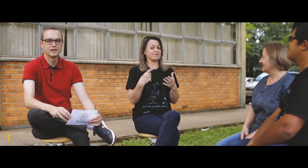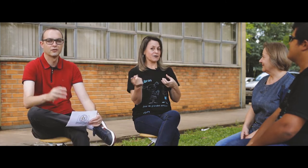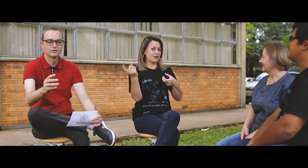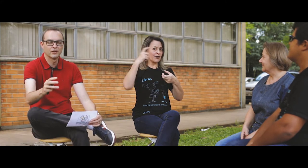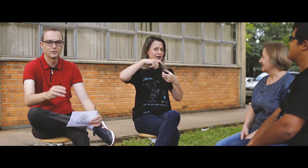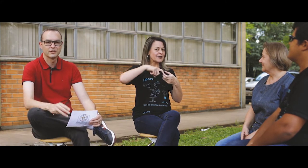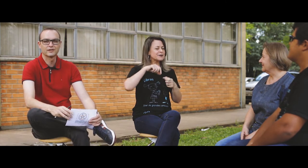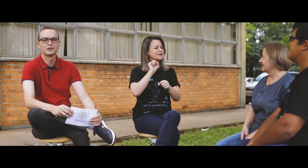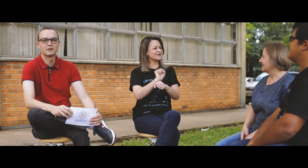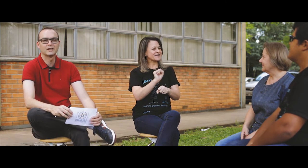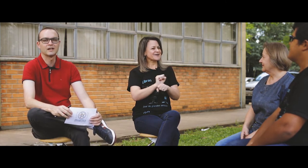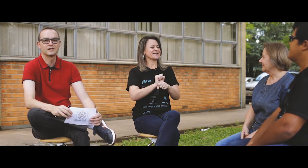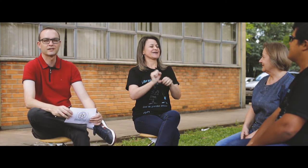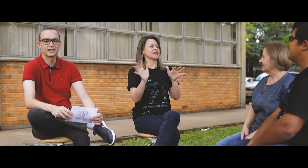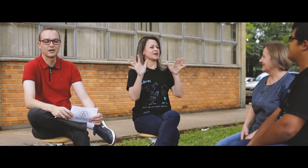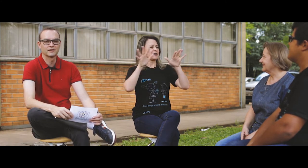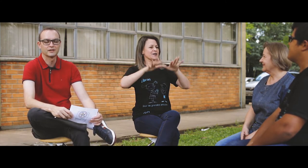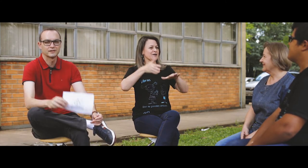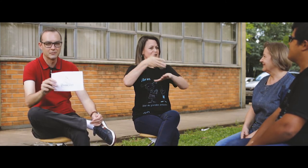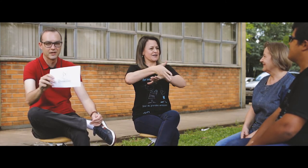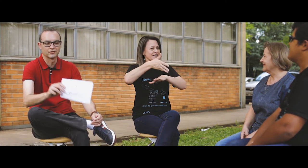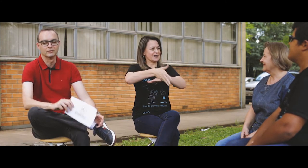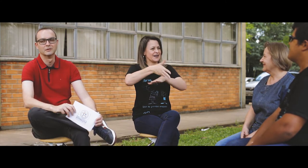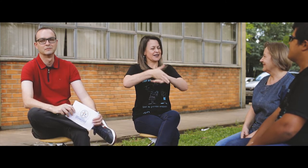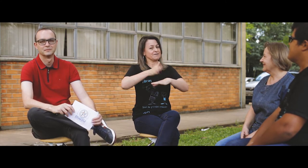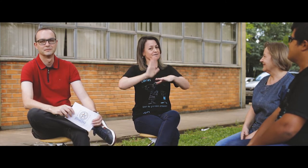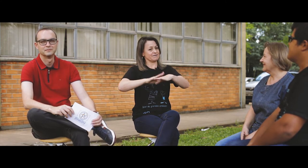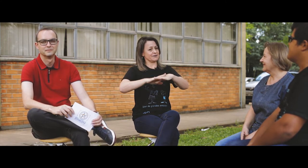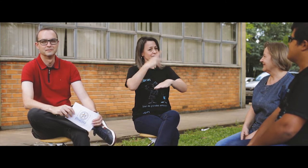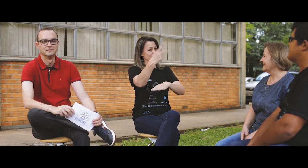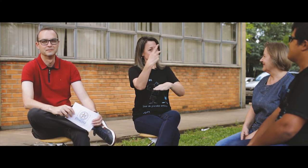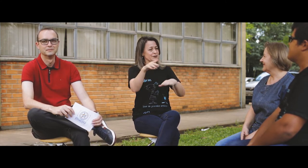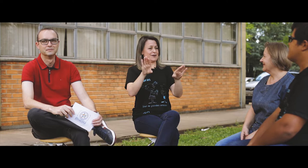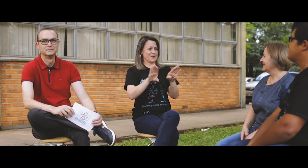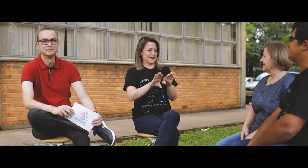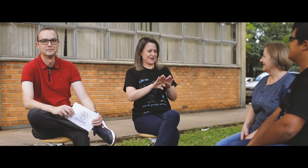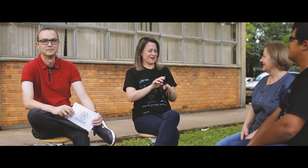Inclusão e Acessibilidade: esta causa também a sua.